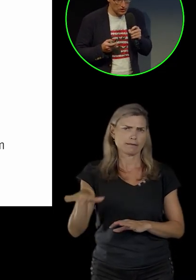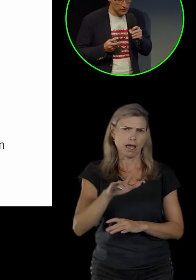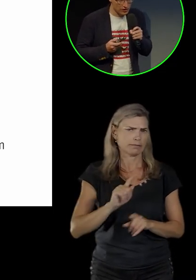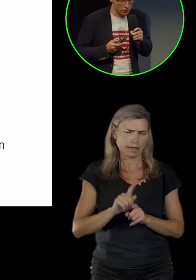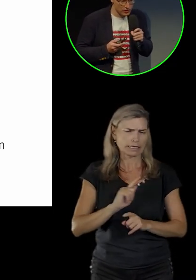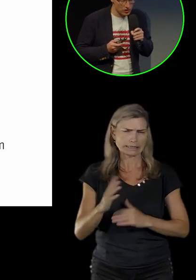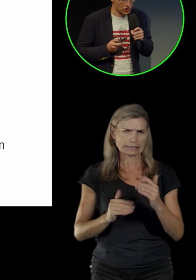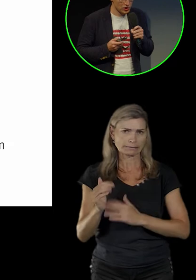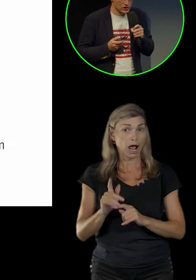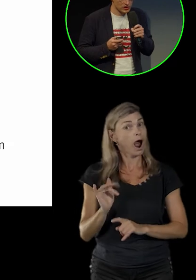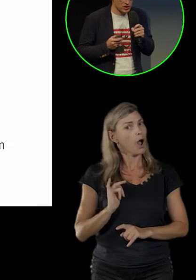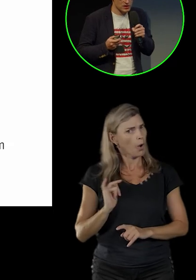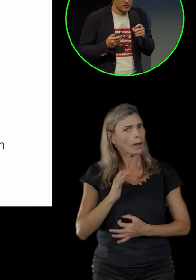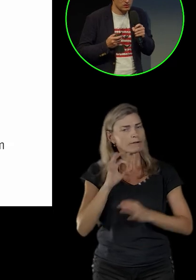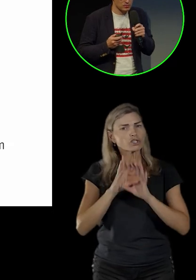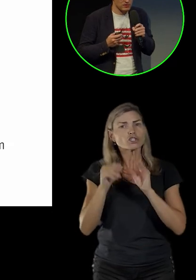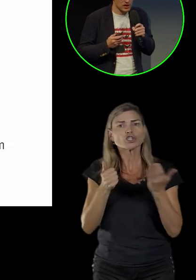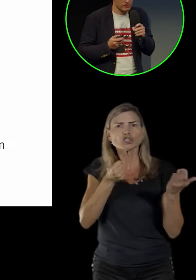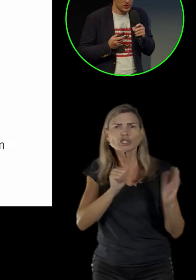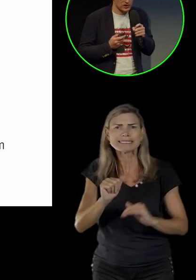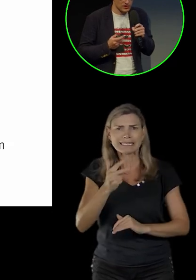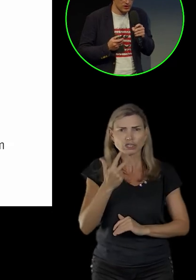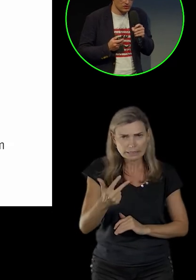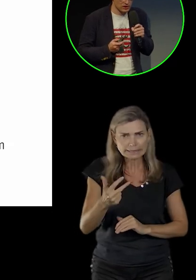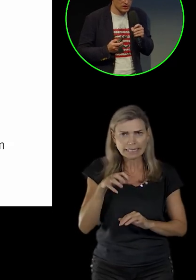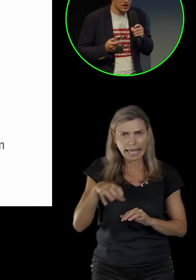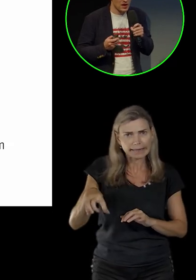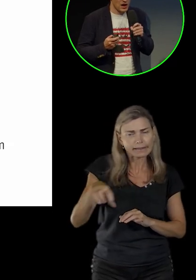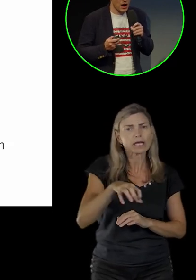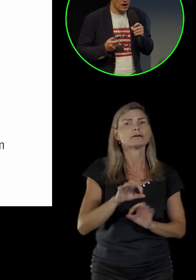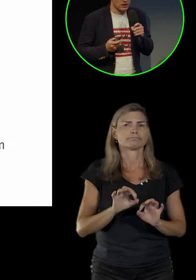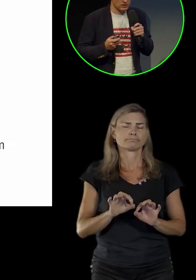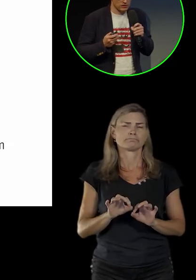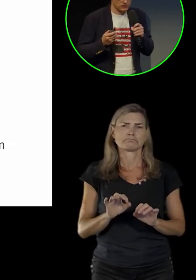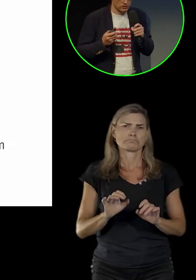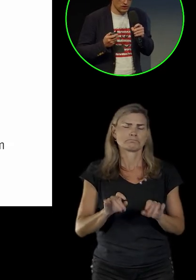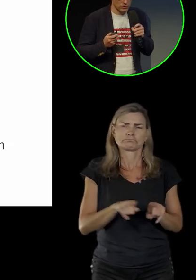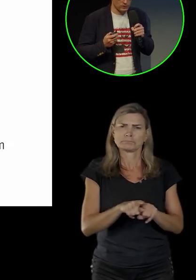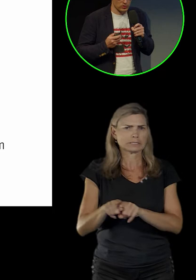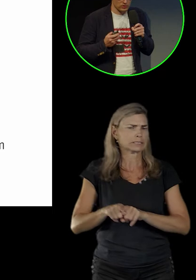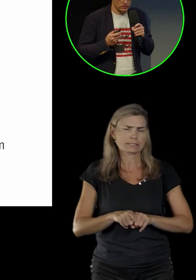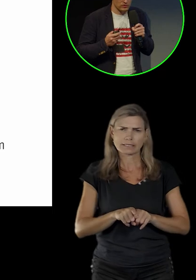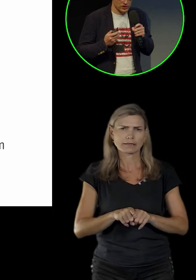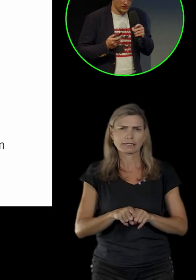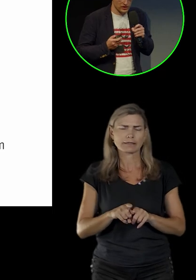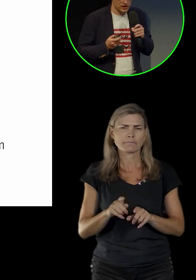Asi zajímavá informace, že 630, velká většina, je stabilizovaných. A lokality pro nové čtvrti,